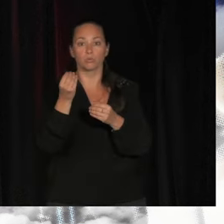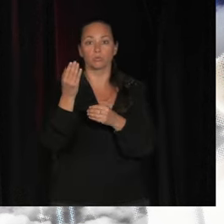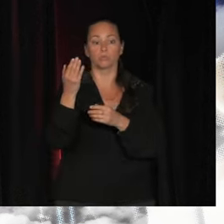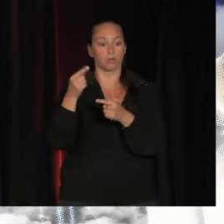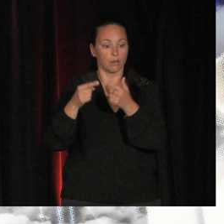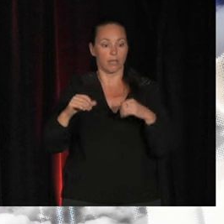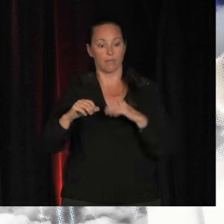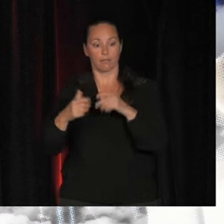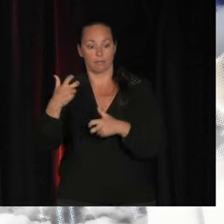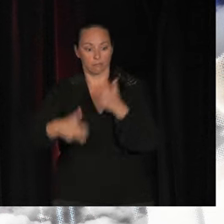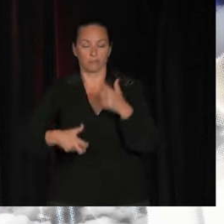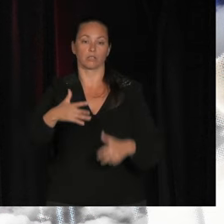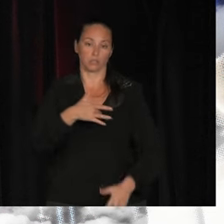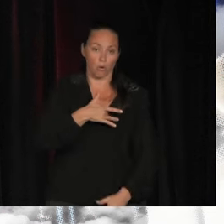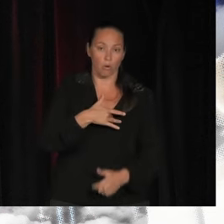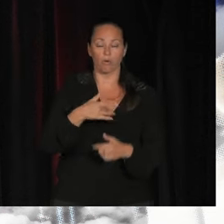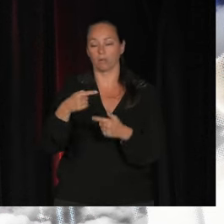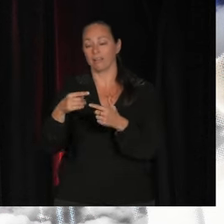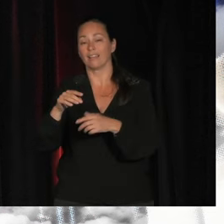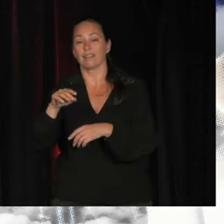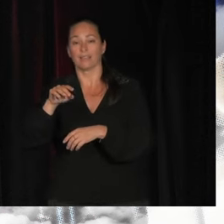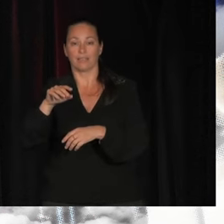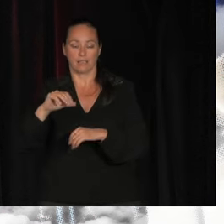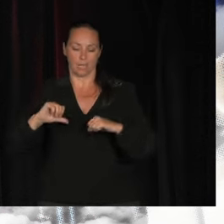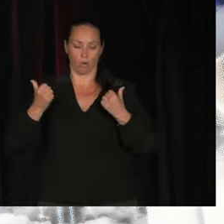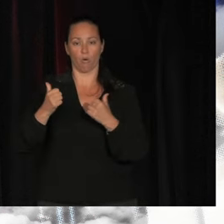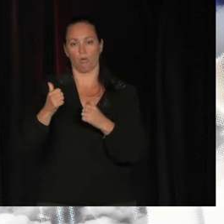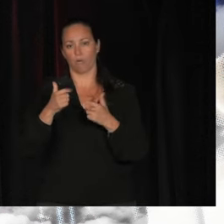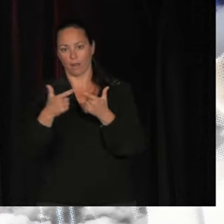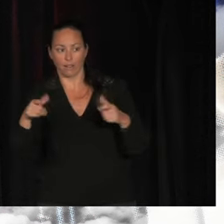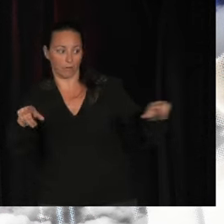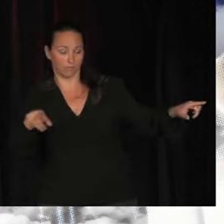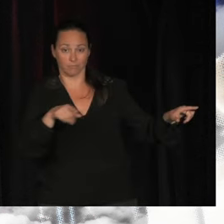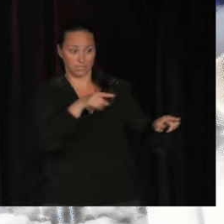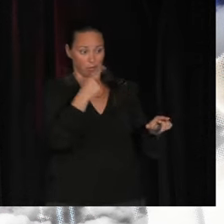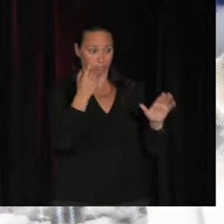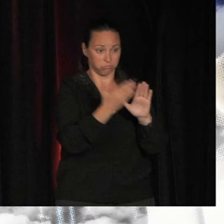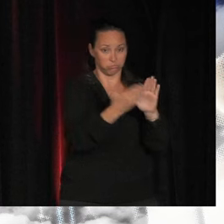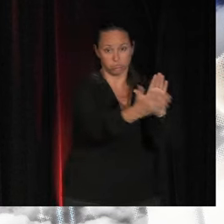c'était censé être Diablo 4, et là, ils sont en train d'épuiser toutes leurs balles. Après, alors aujourd'hui, je ne sais pas, mais quand même,